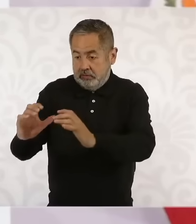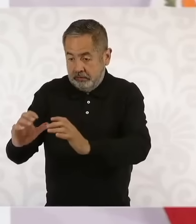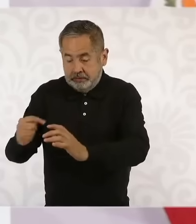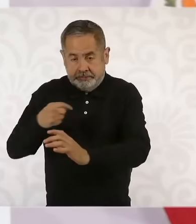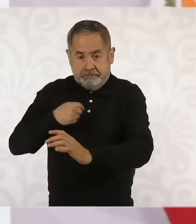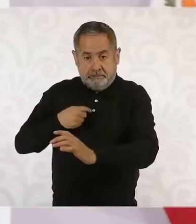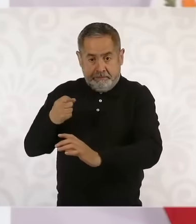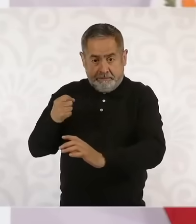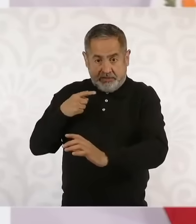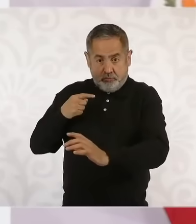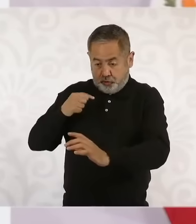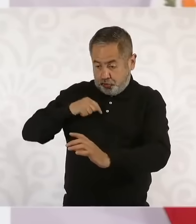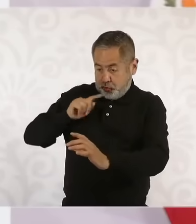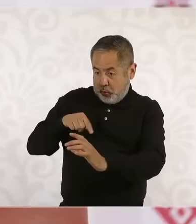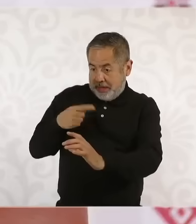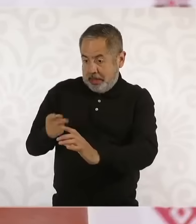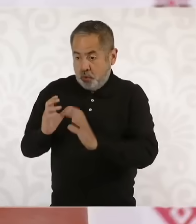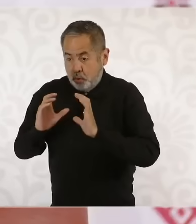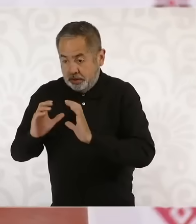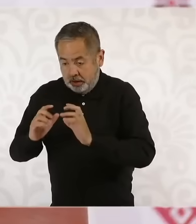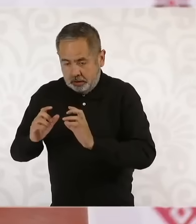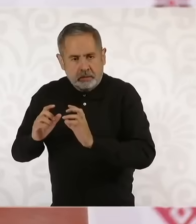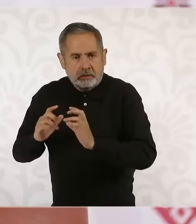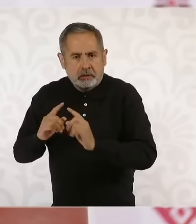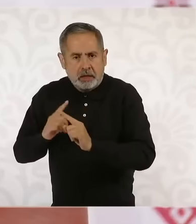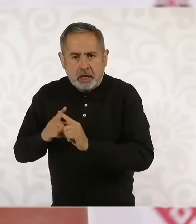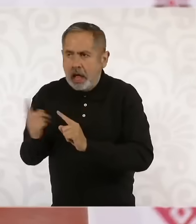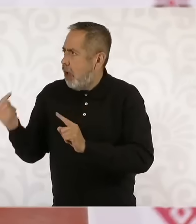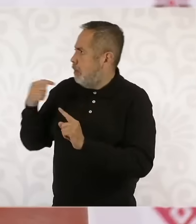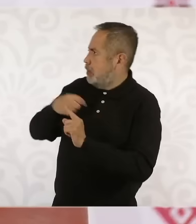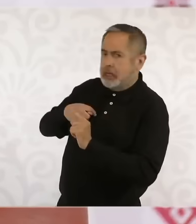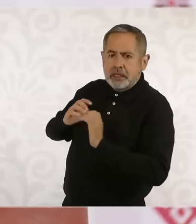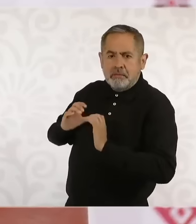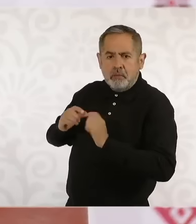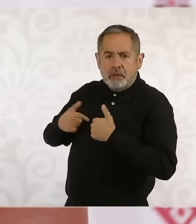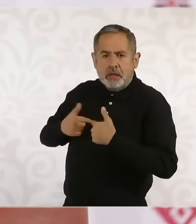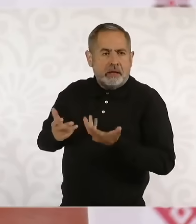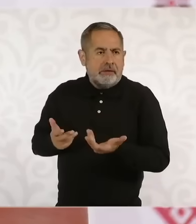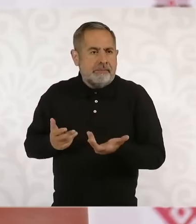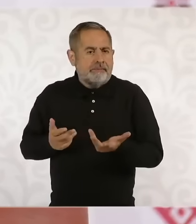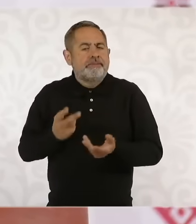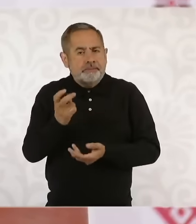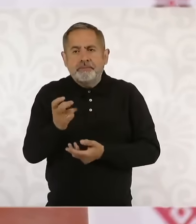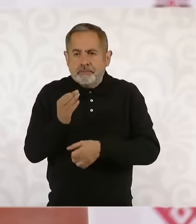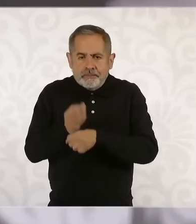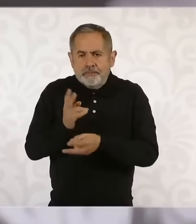creo que estamos trabajando mucho en ese tema la Secretaría de las Mujeres con todo el despliegue